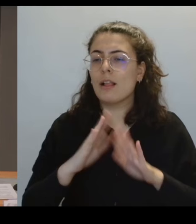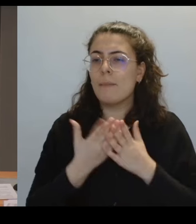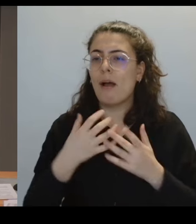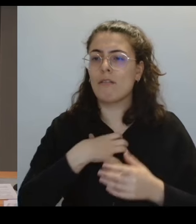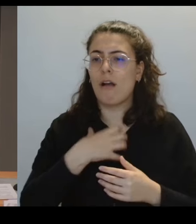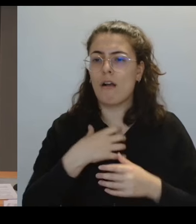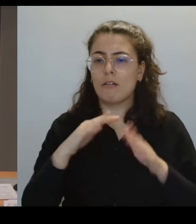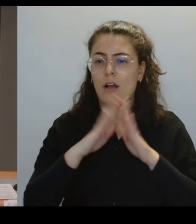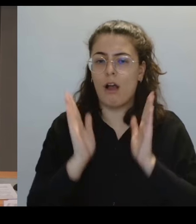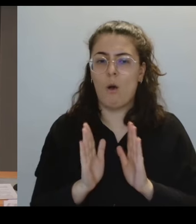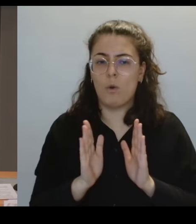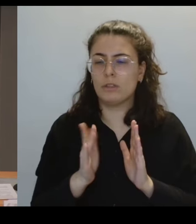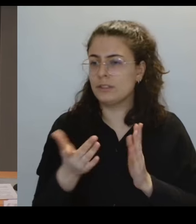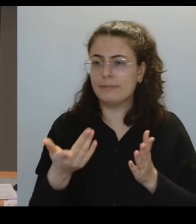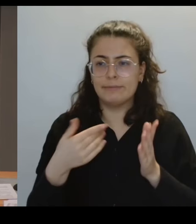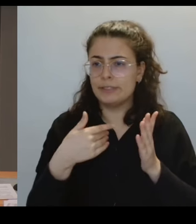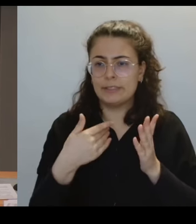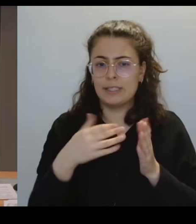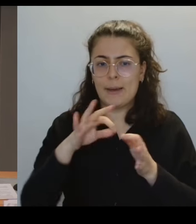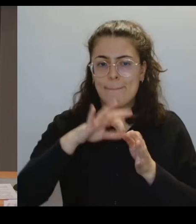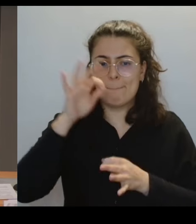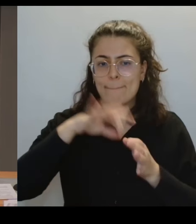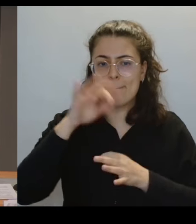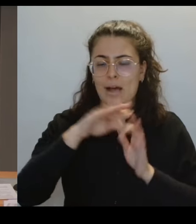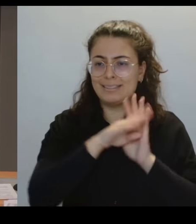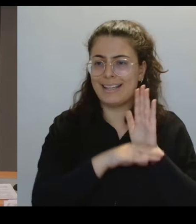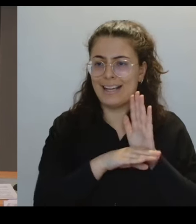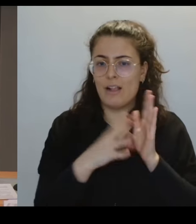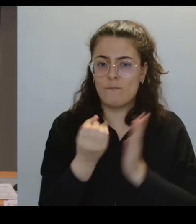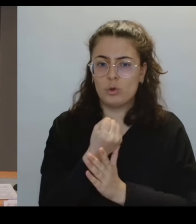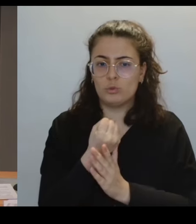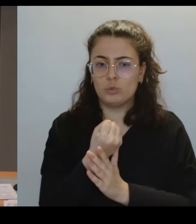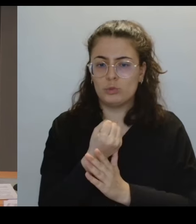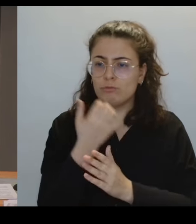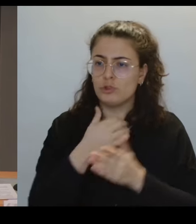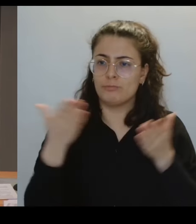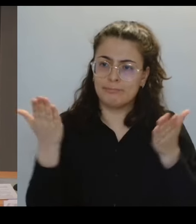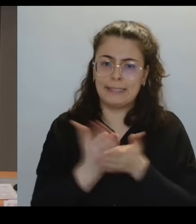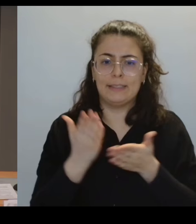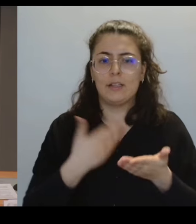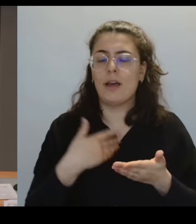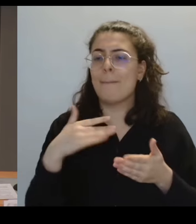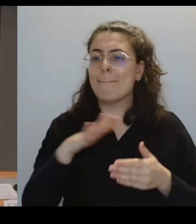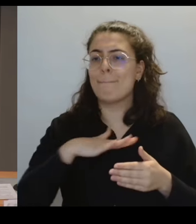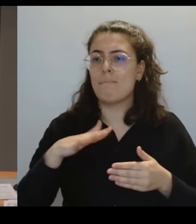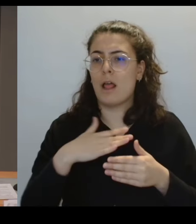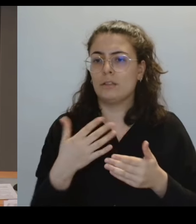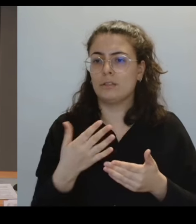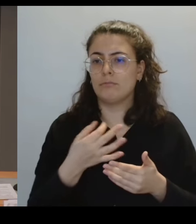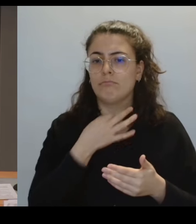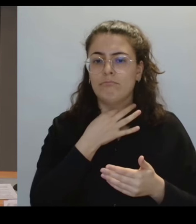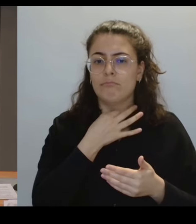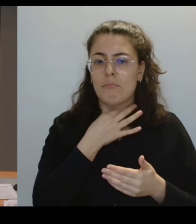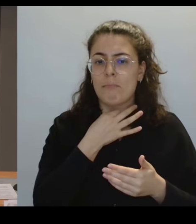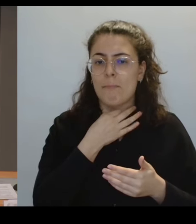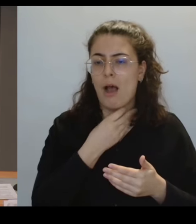Maßregelvollzugs beenden, Platzmangel beheben, Arbeitsbedingungen verbessern und Masterplan sofort umsetzen.